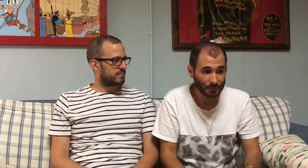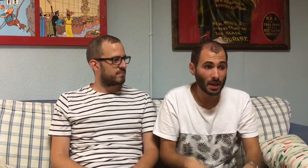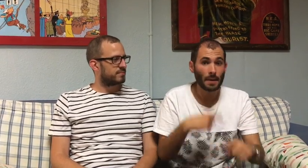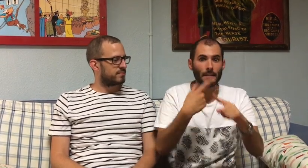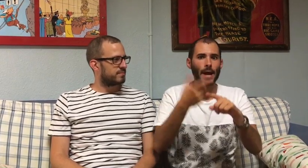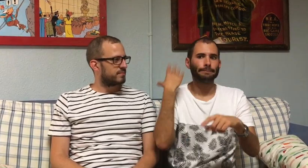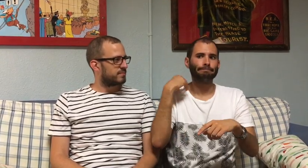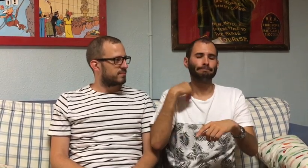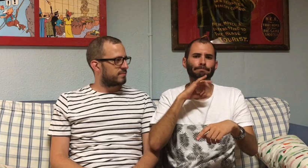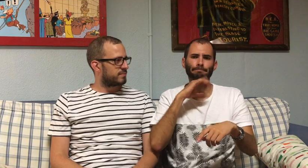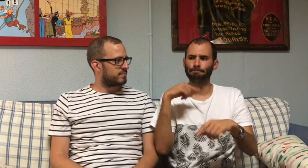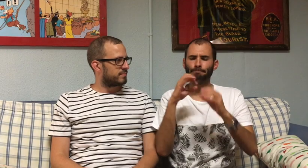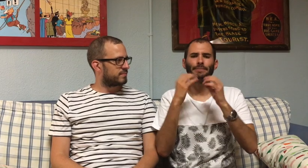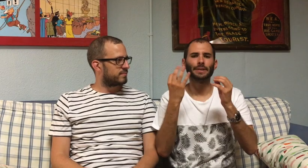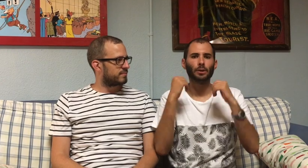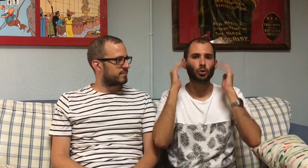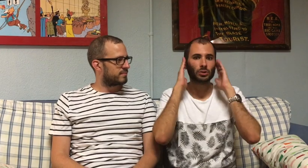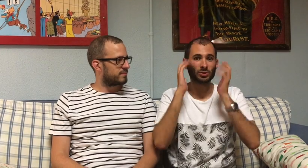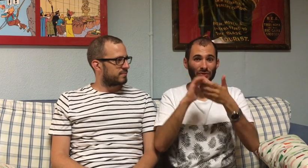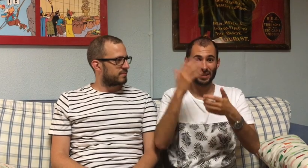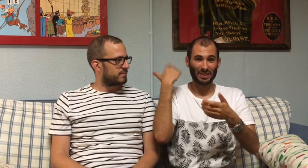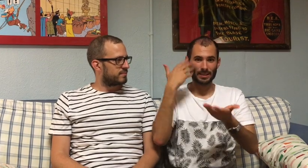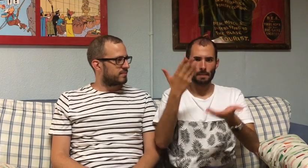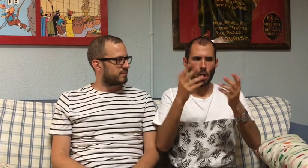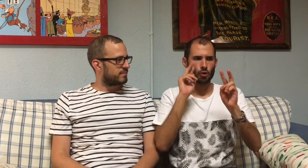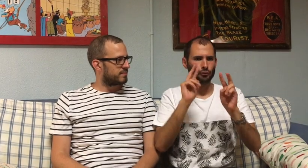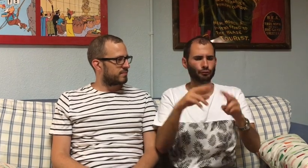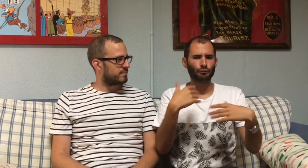así como valoramos la participación de la juventud sorda en el VI Congreso de la CNSE,